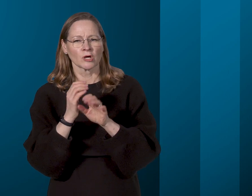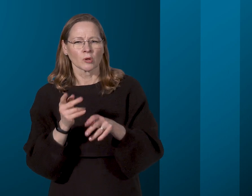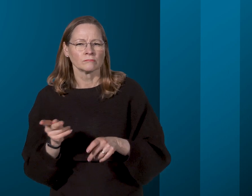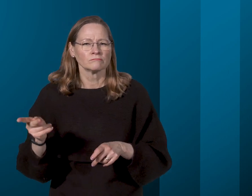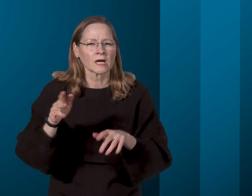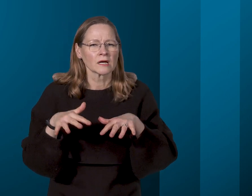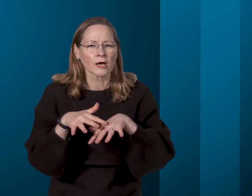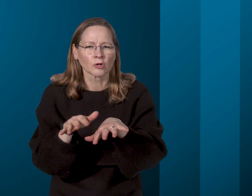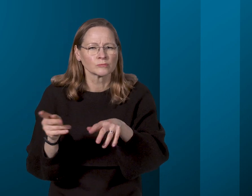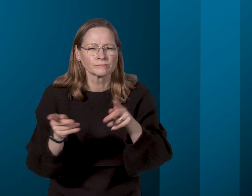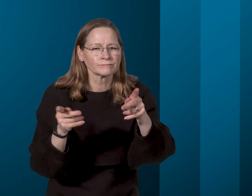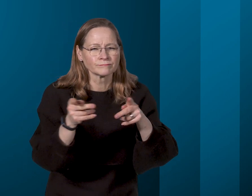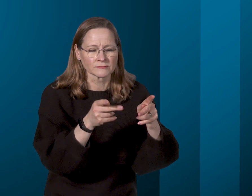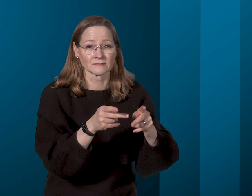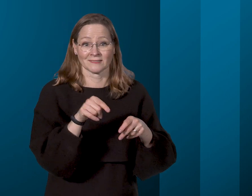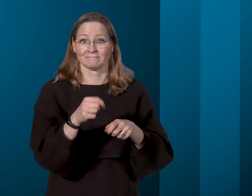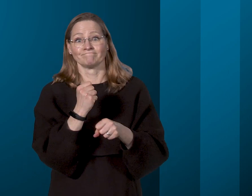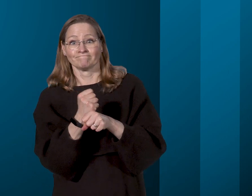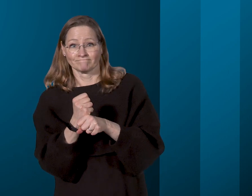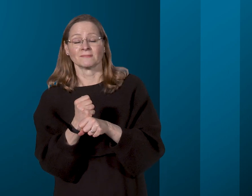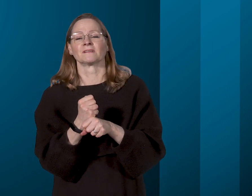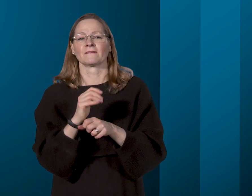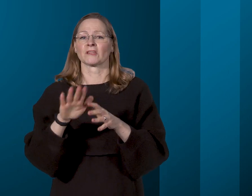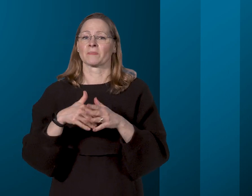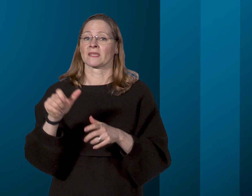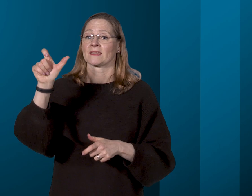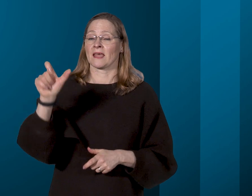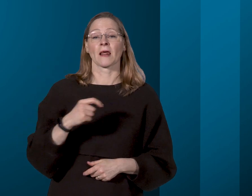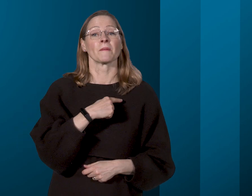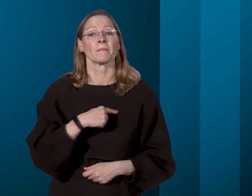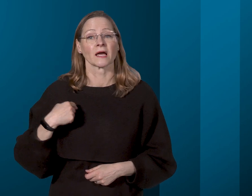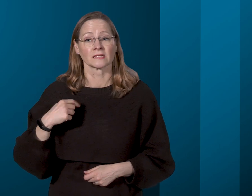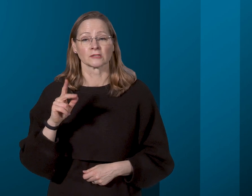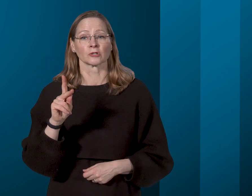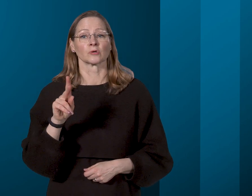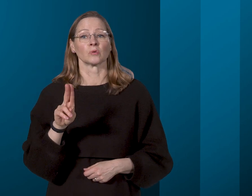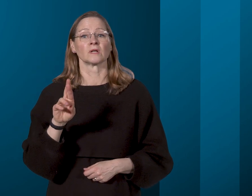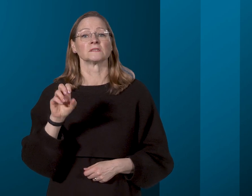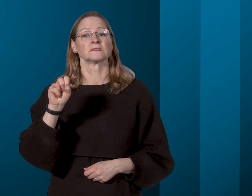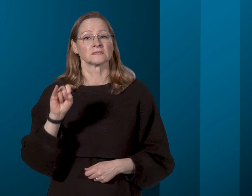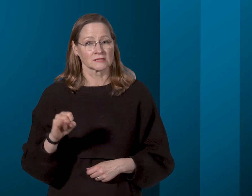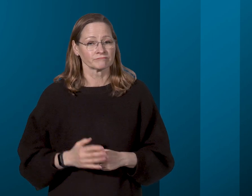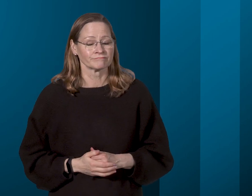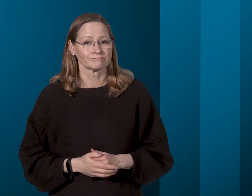jonka toteuttajana toimi viittomakielinen Maria Kursi.